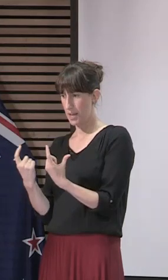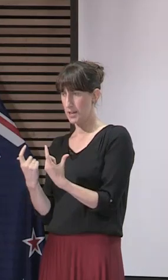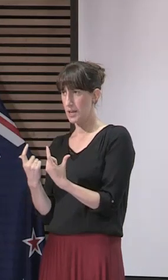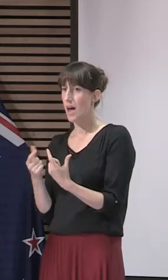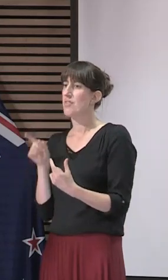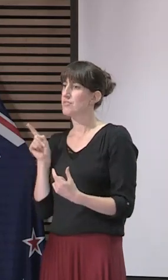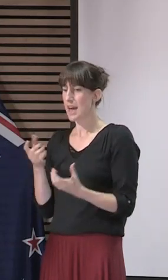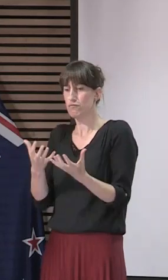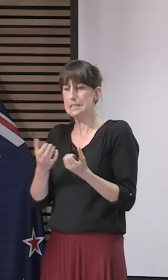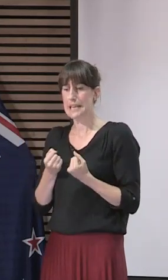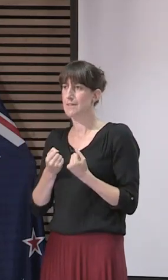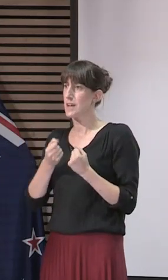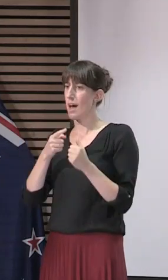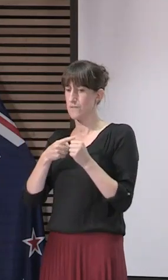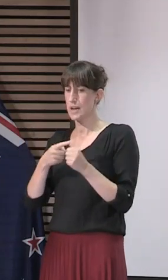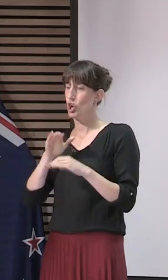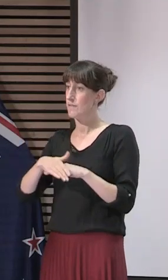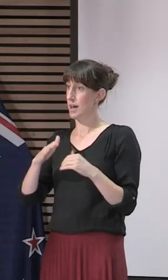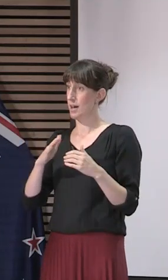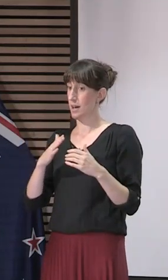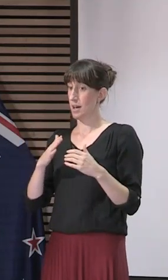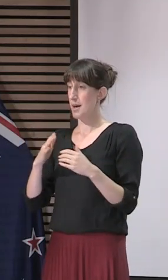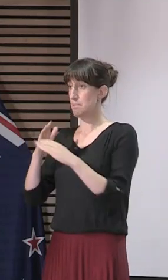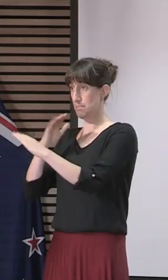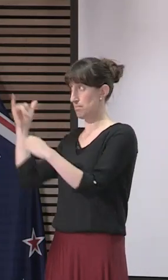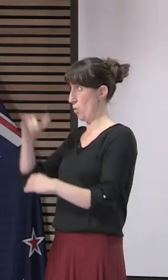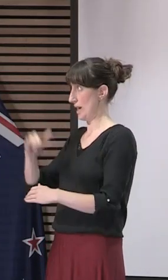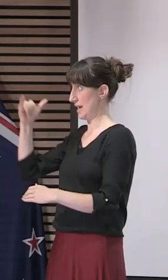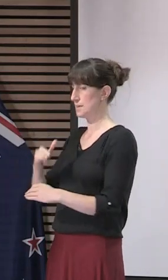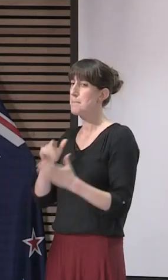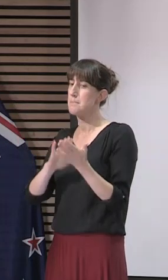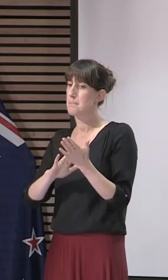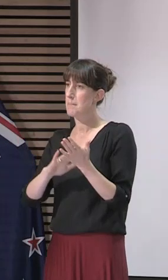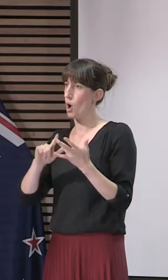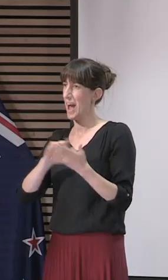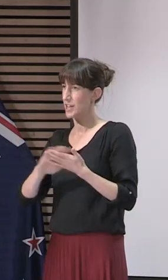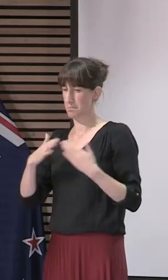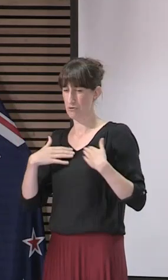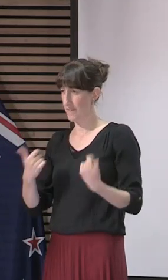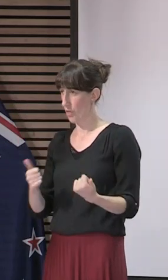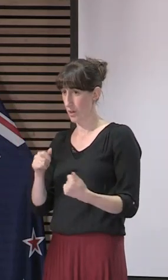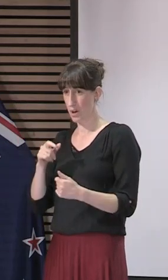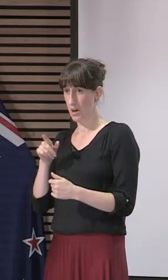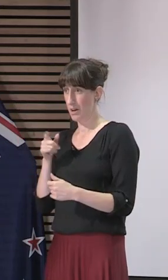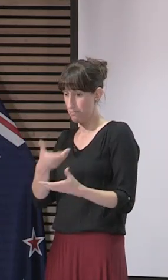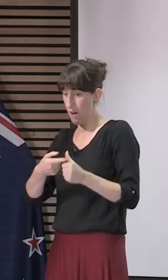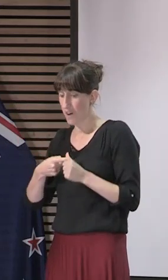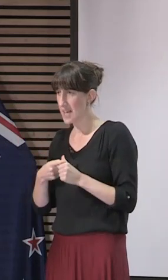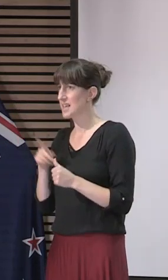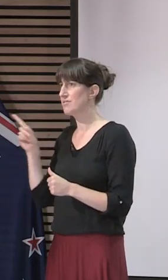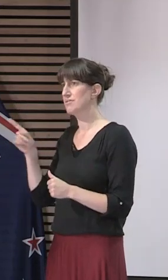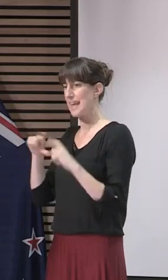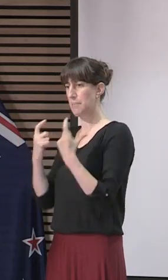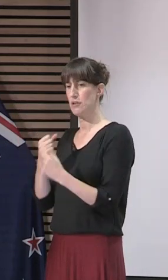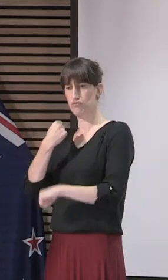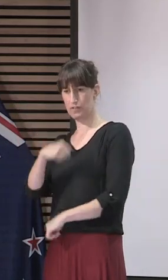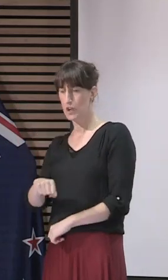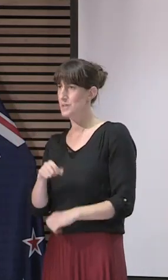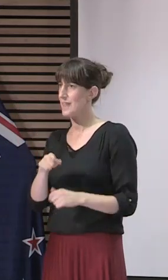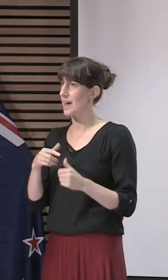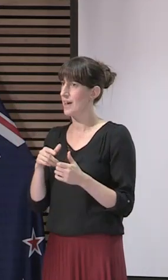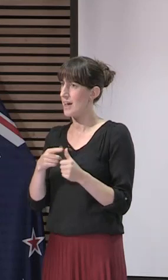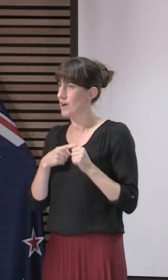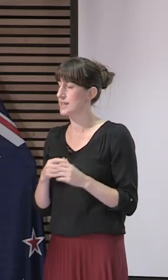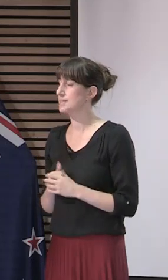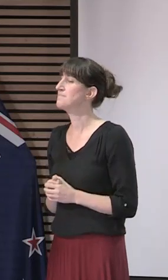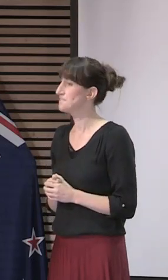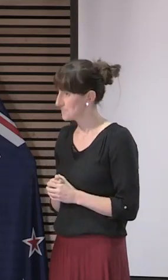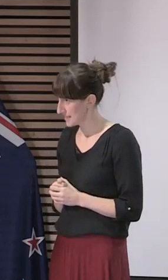a raatau. OK, kei te koa matou